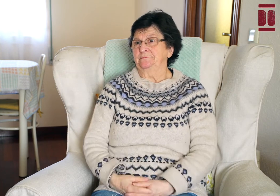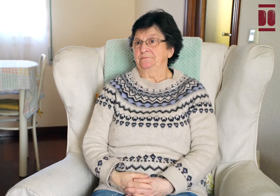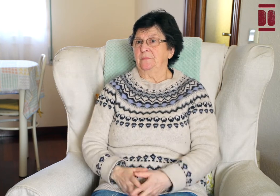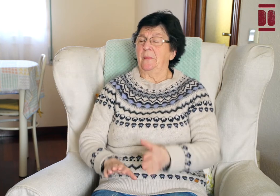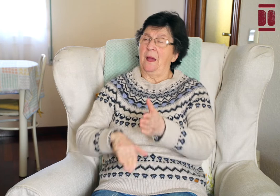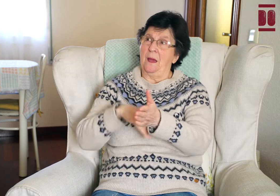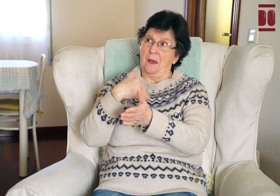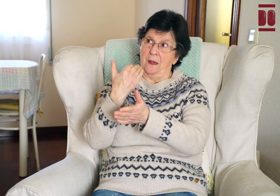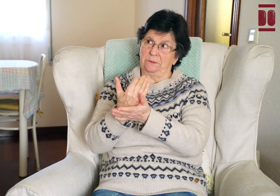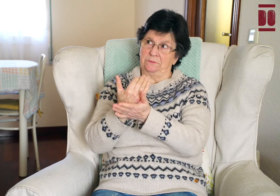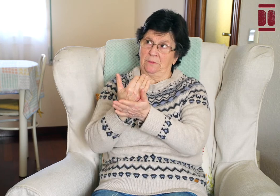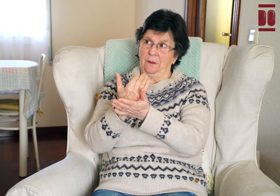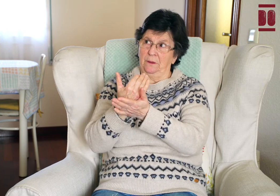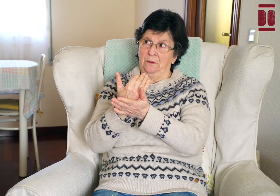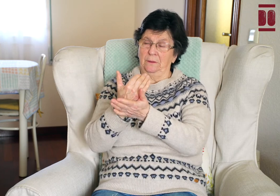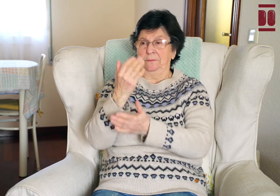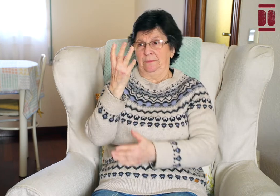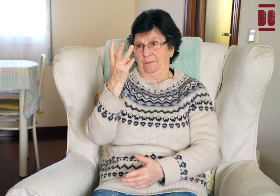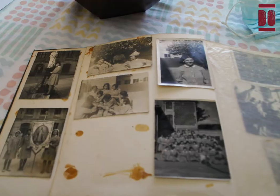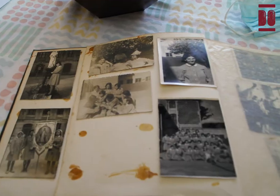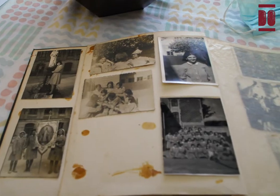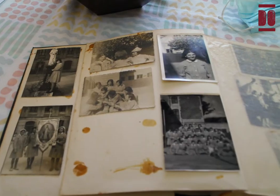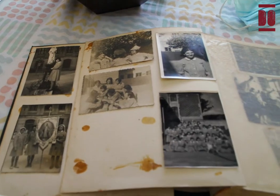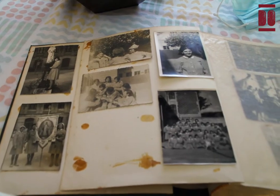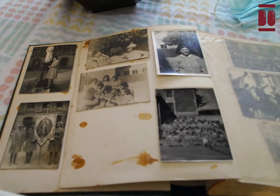Así estuve hasta los 30 años.